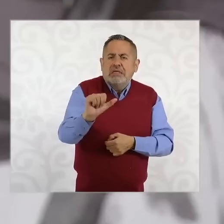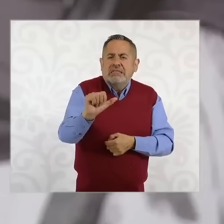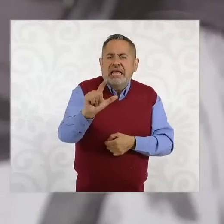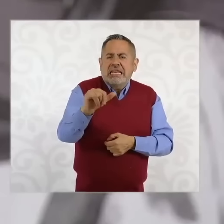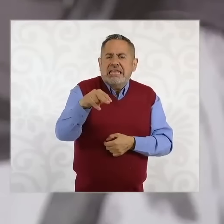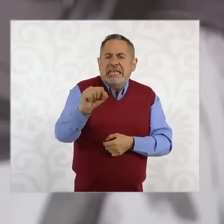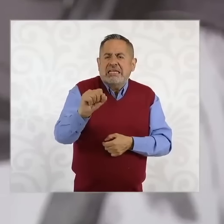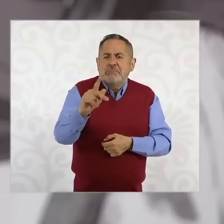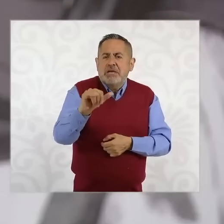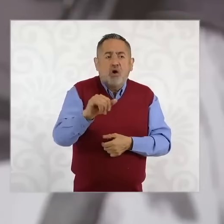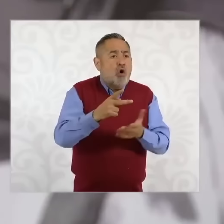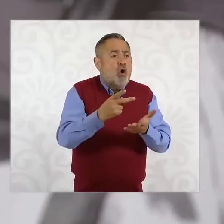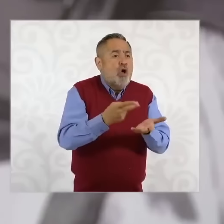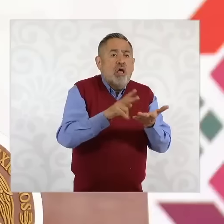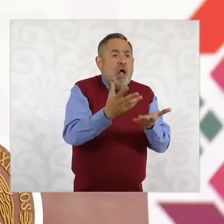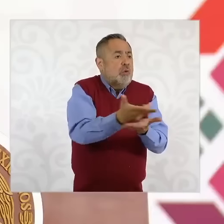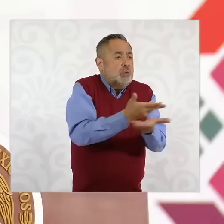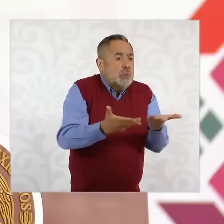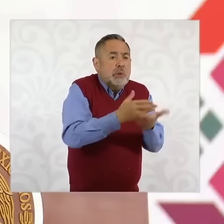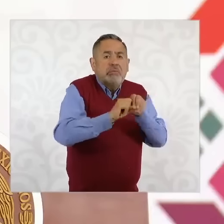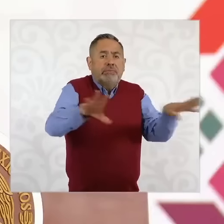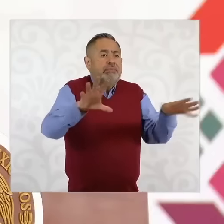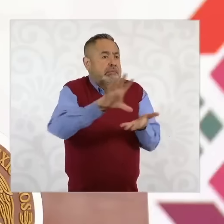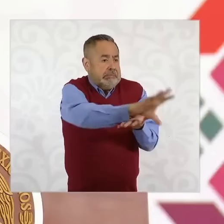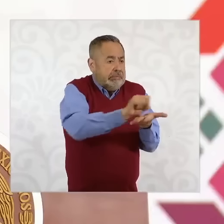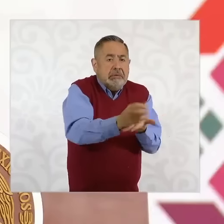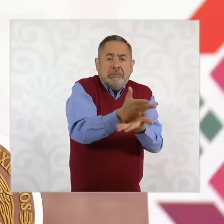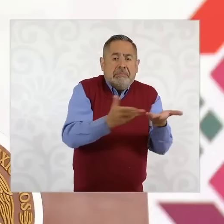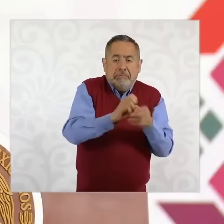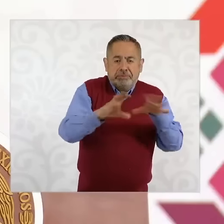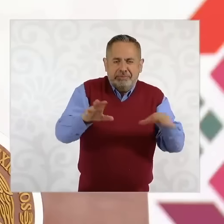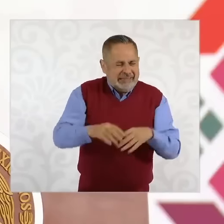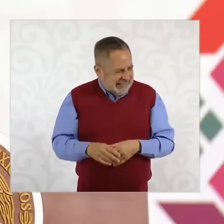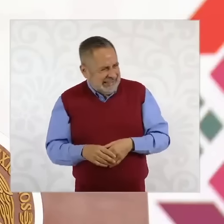Pues eso es importante porque no es que lo haya dicho esta persona, sino que además